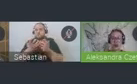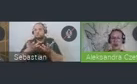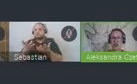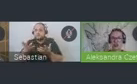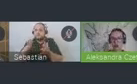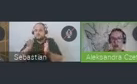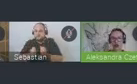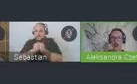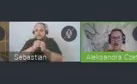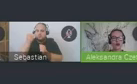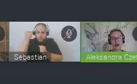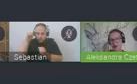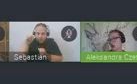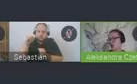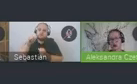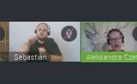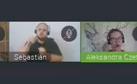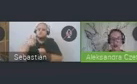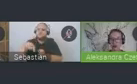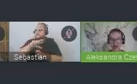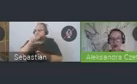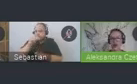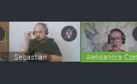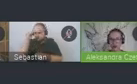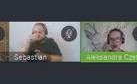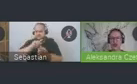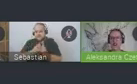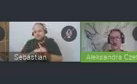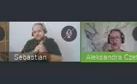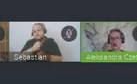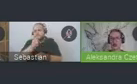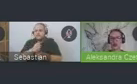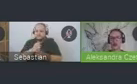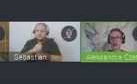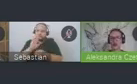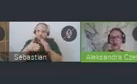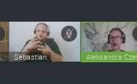albo znajdą państwo jakiś błąd. My cały czas się uczymy i zmieniamy, pracujemy nad tą stroną,